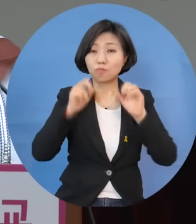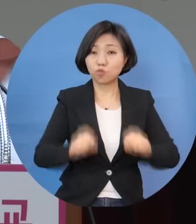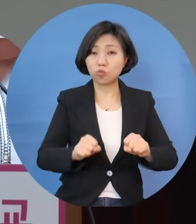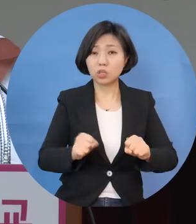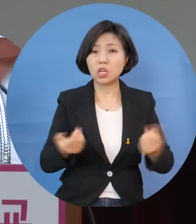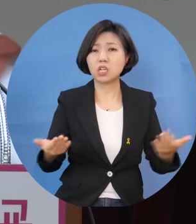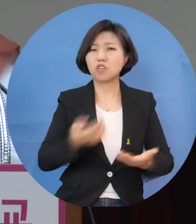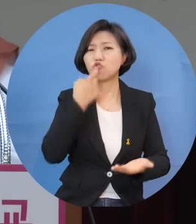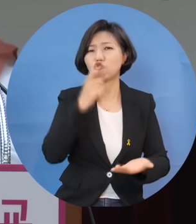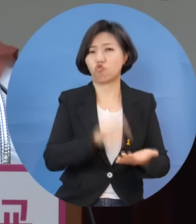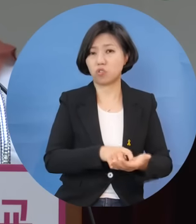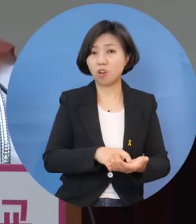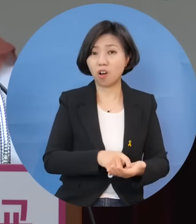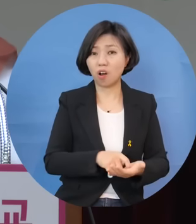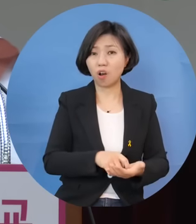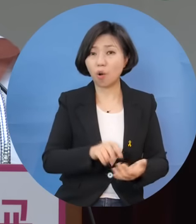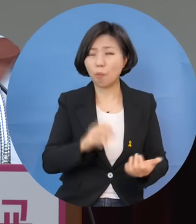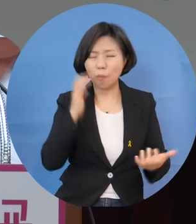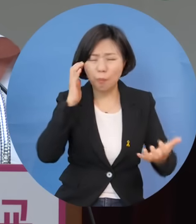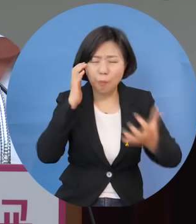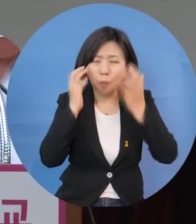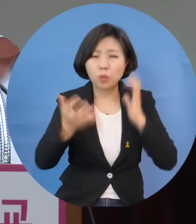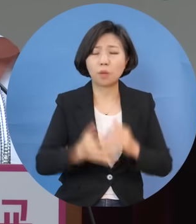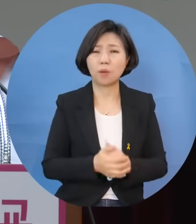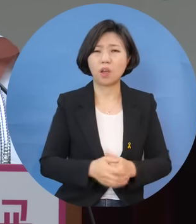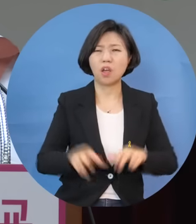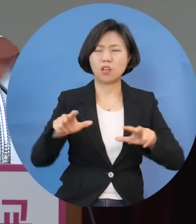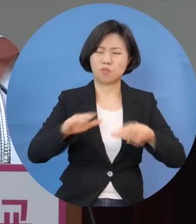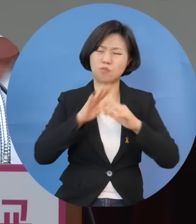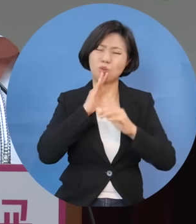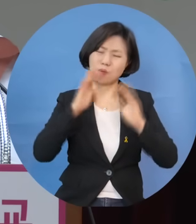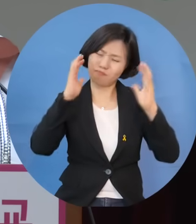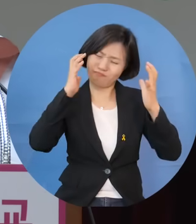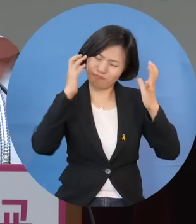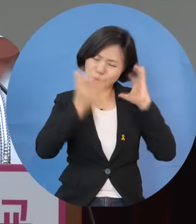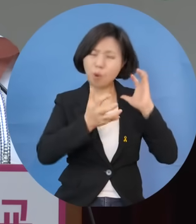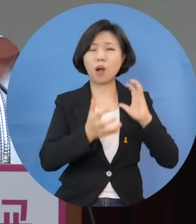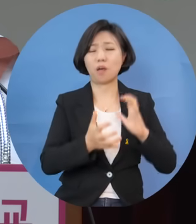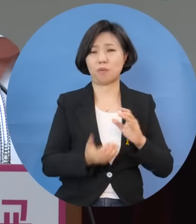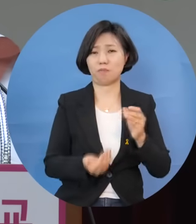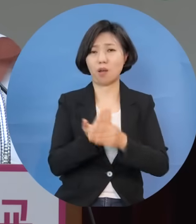지금 아무도 안 죽는다고 생각해봐요. 세상에 얼마나 복잡한 일이 생기는지...